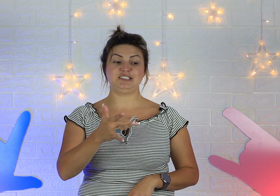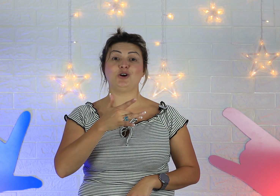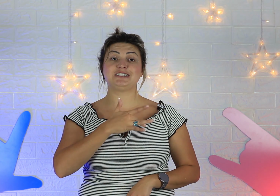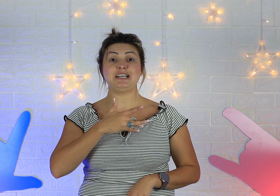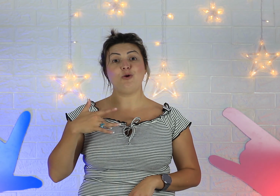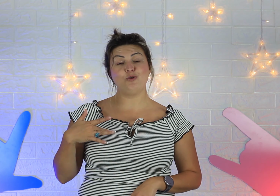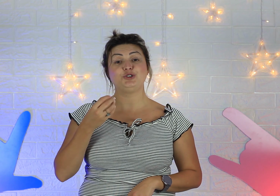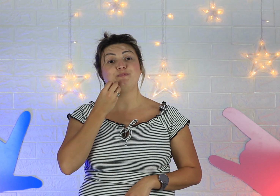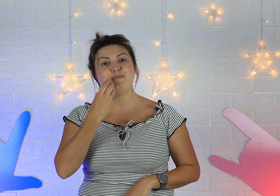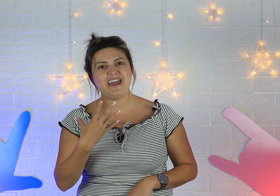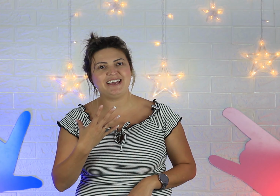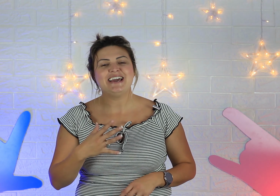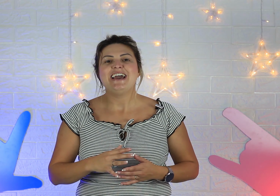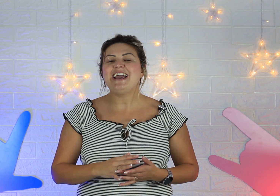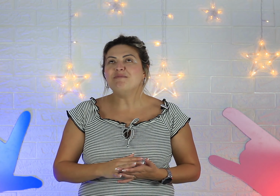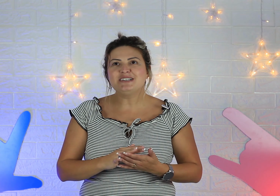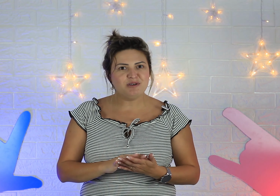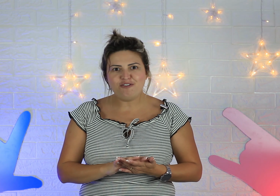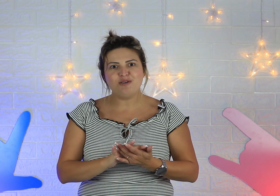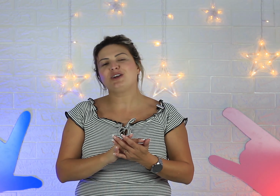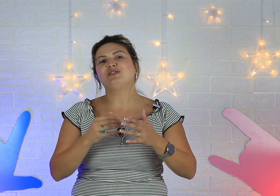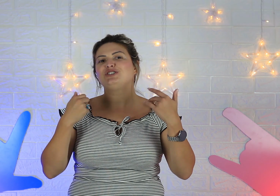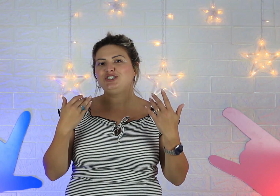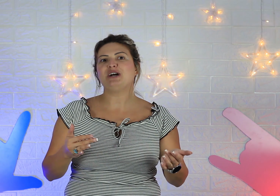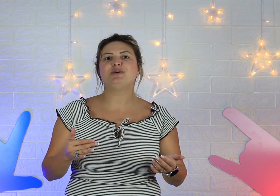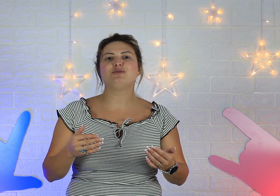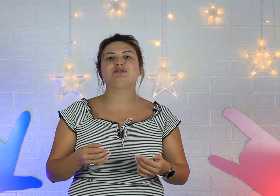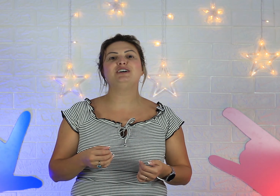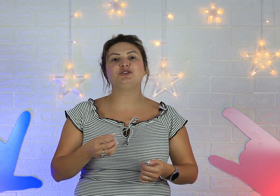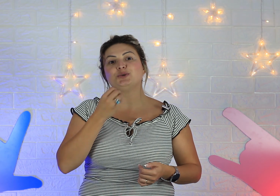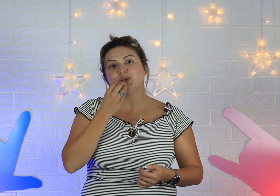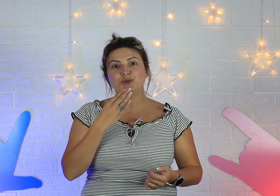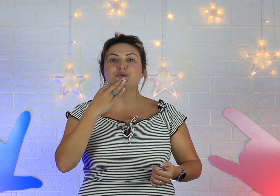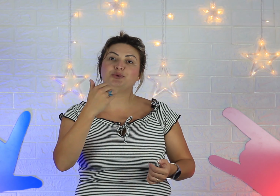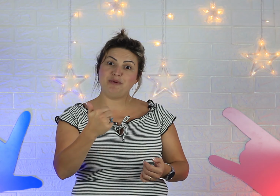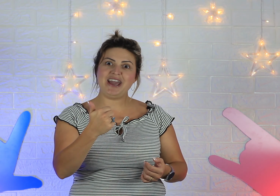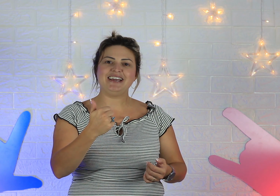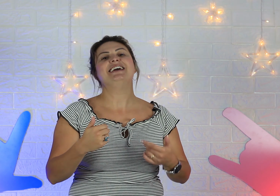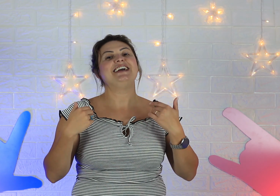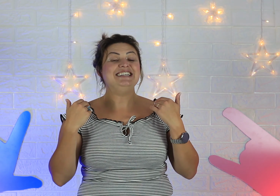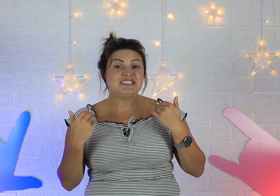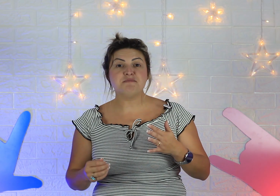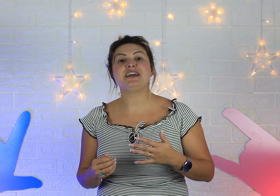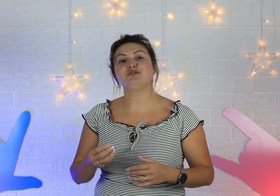eles fazem assim nossa saúde bem É a mesma forma que quando a gente está perguntando tudo bem eles